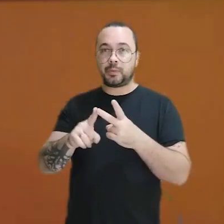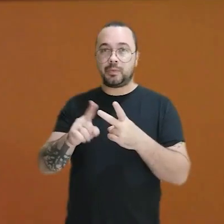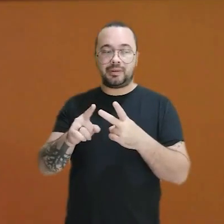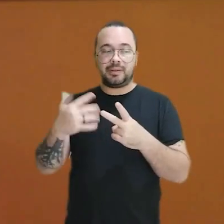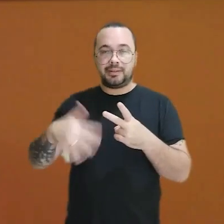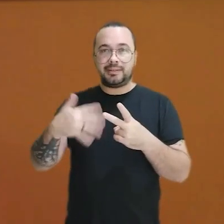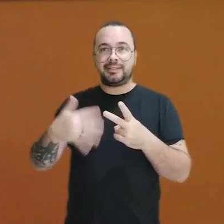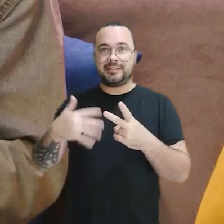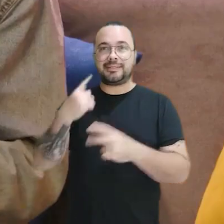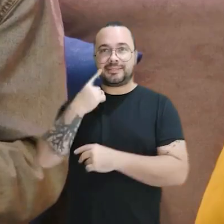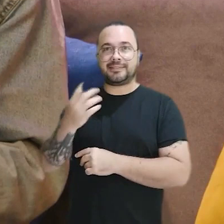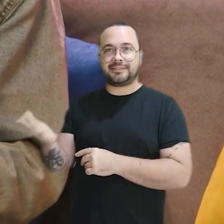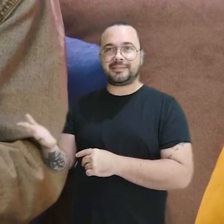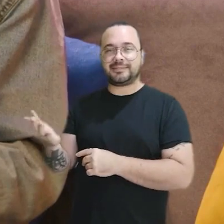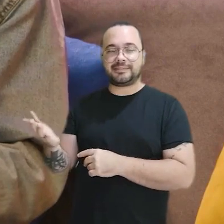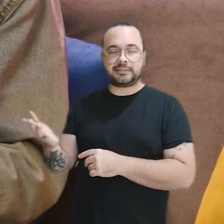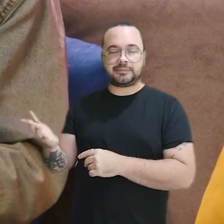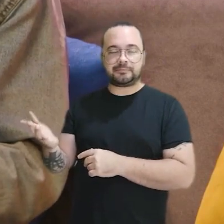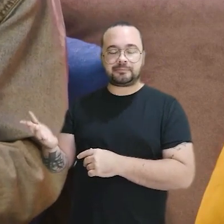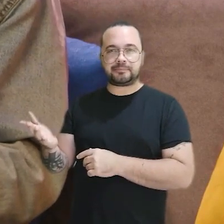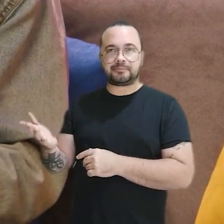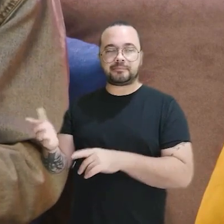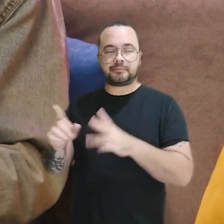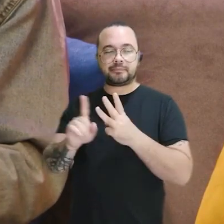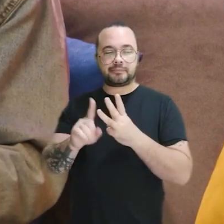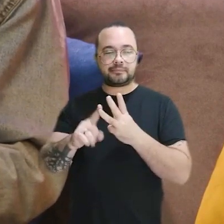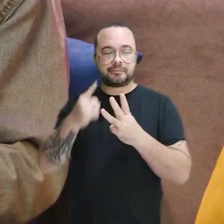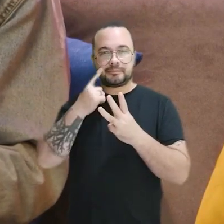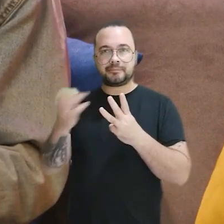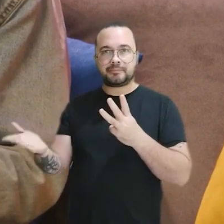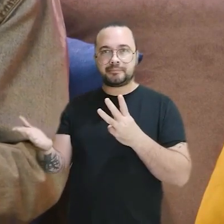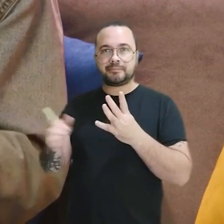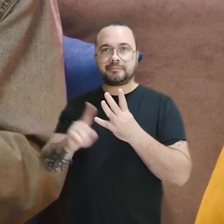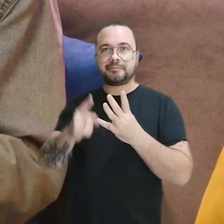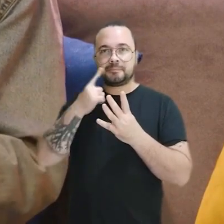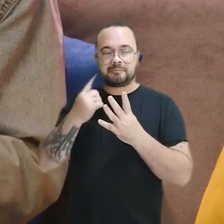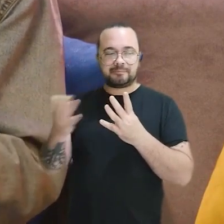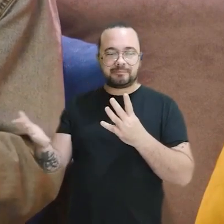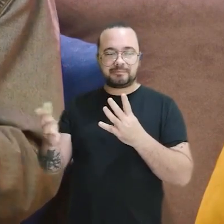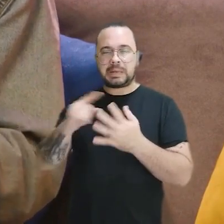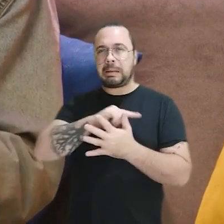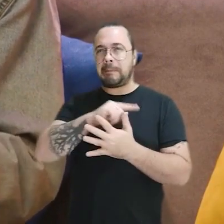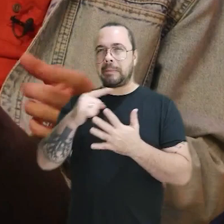vai aparecendo aqui. Clube do Minhoca, Banca do Minhoca, Minhocazine, Minhoca Radio Show. Basicamente, tudo que tem "minhoca",